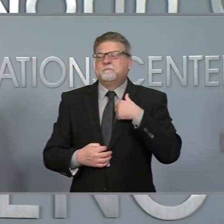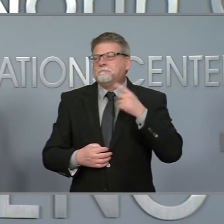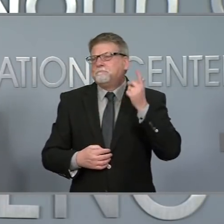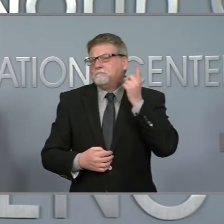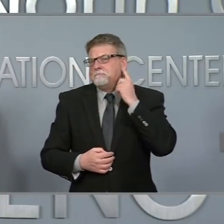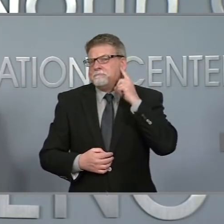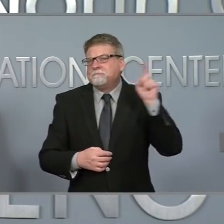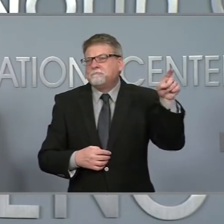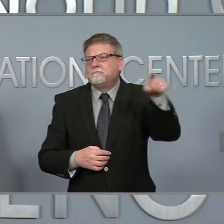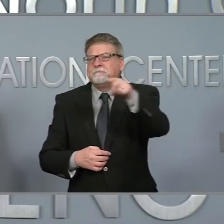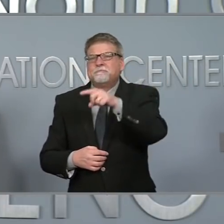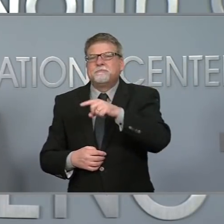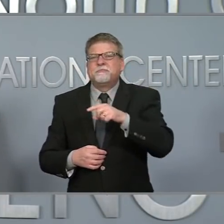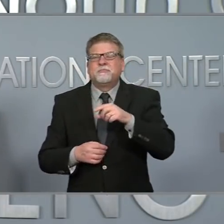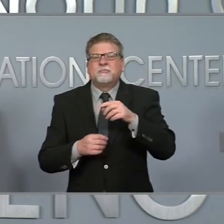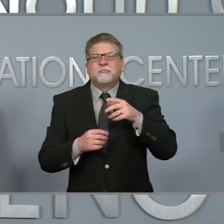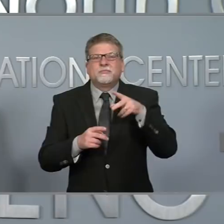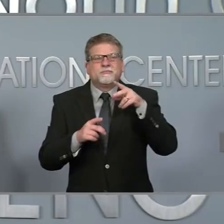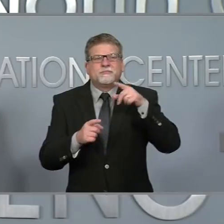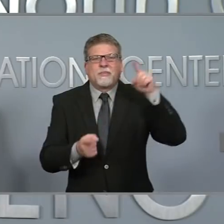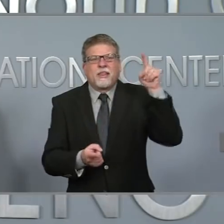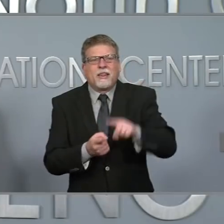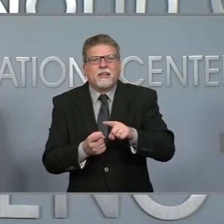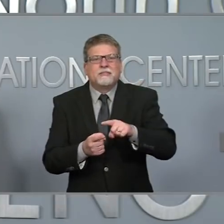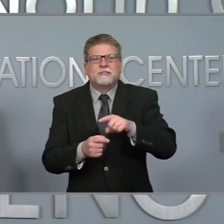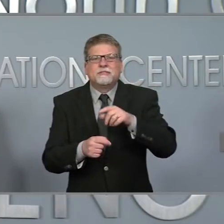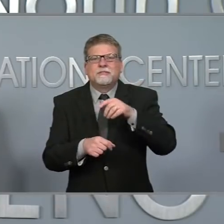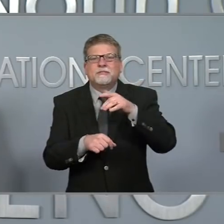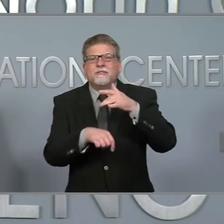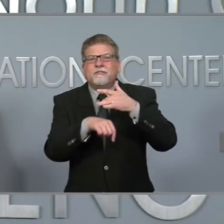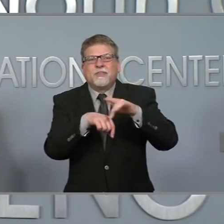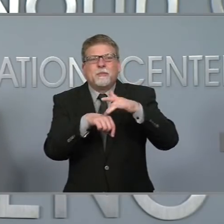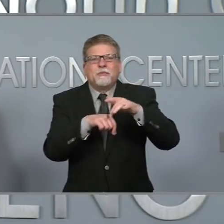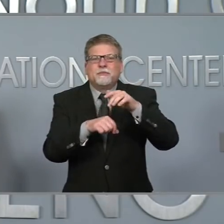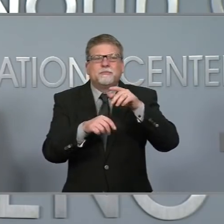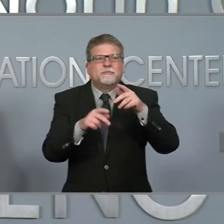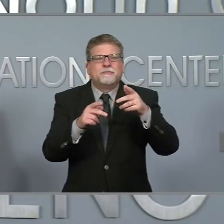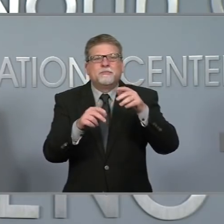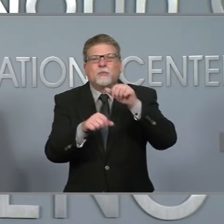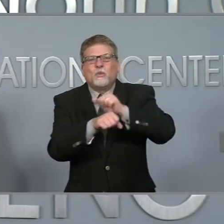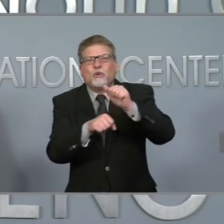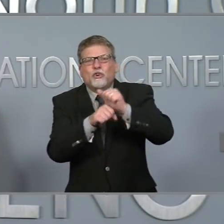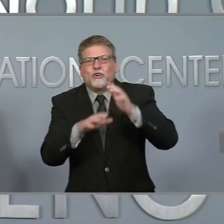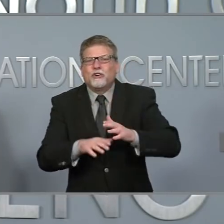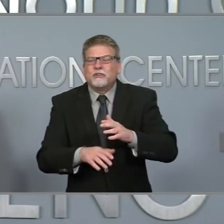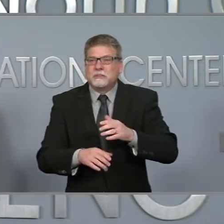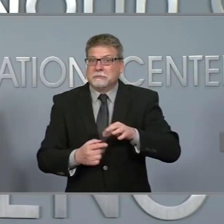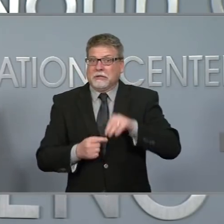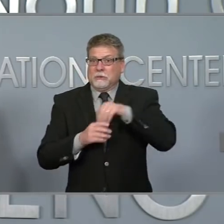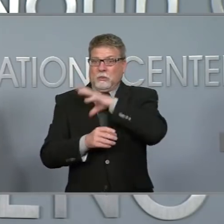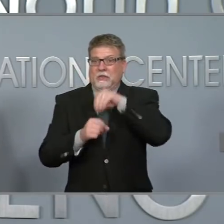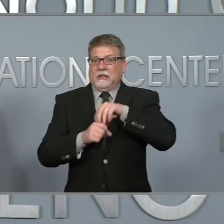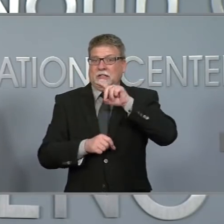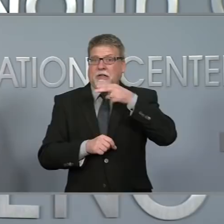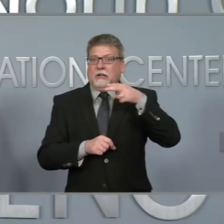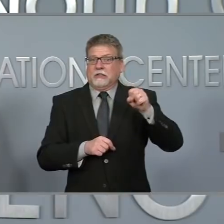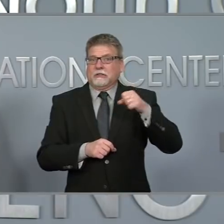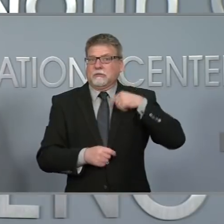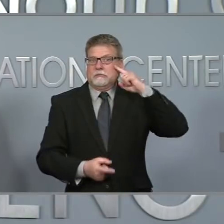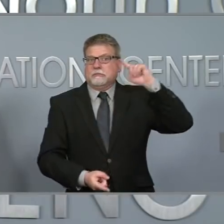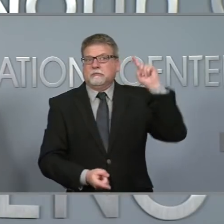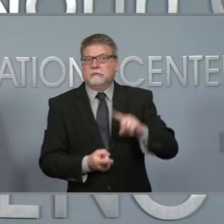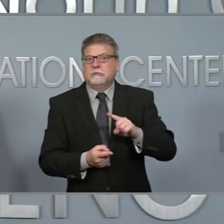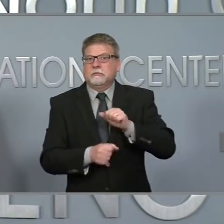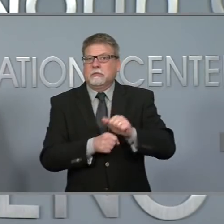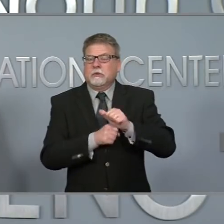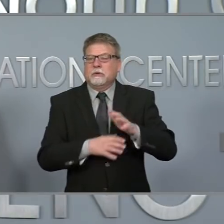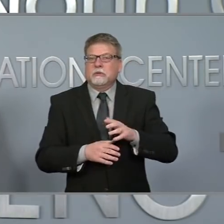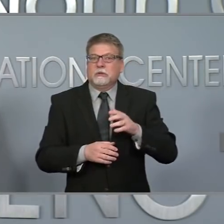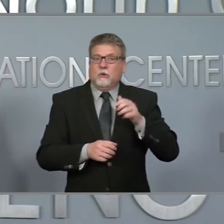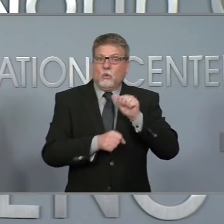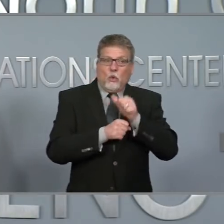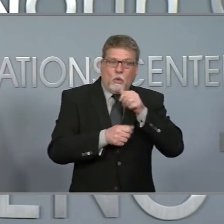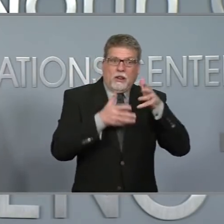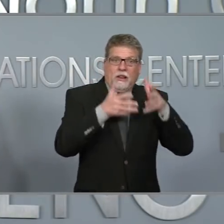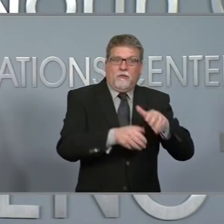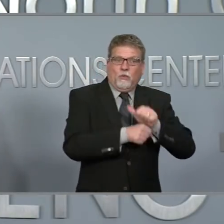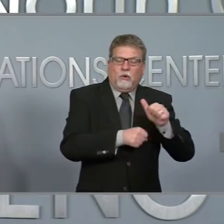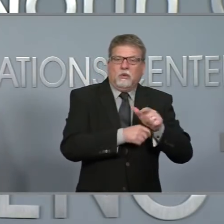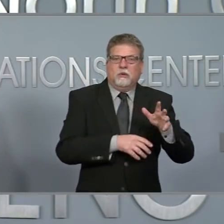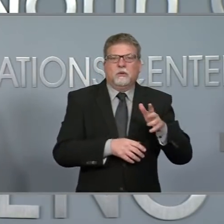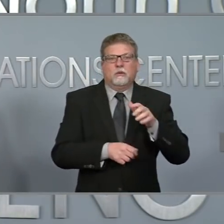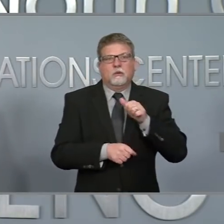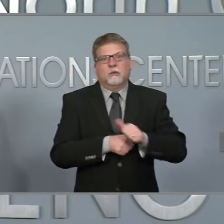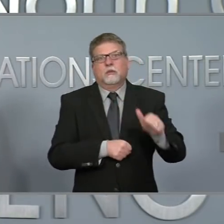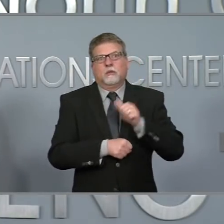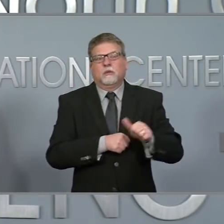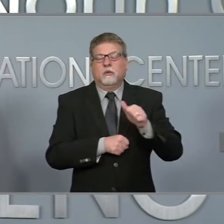otras preguntas de la